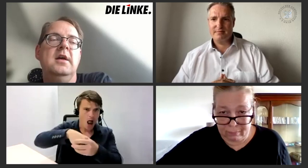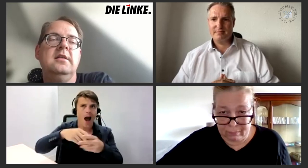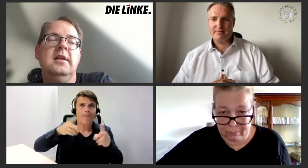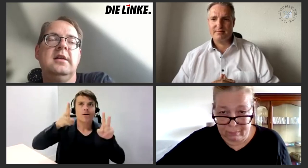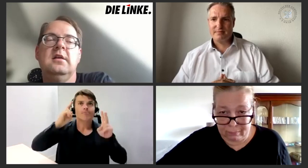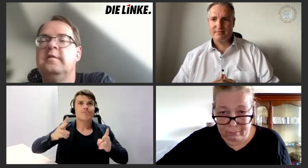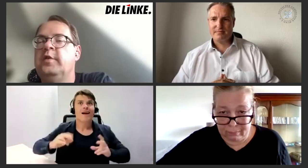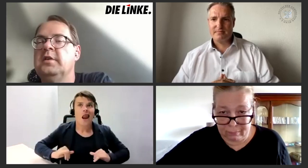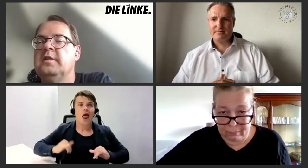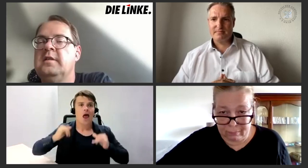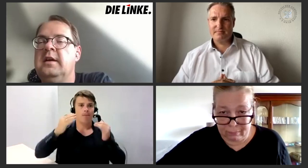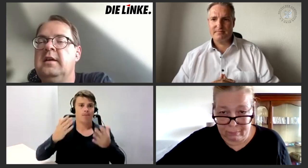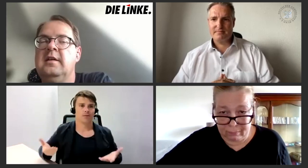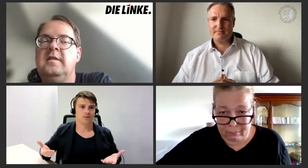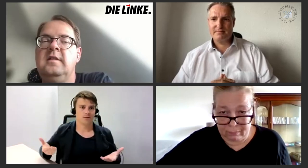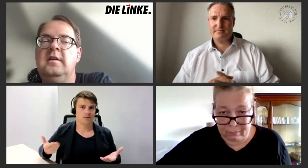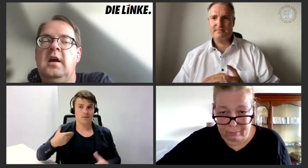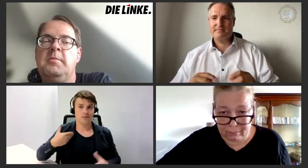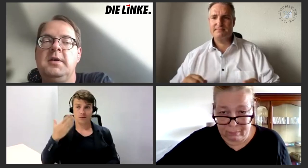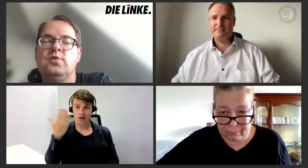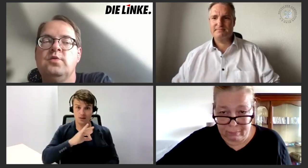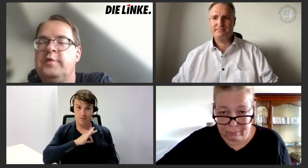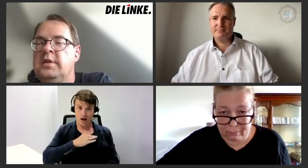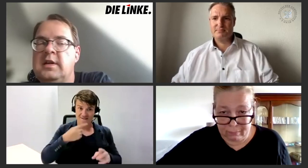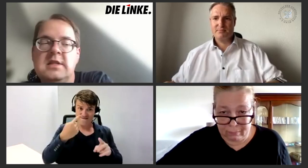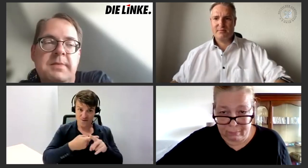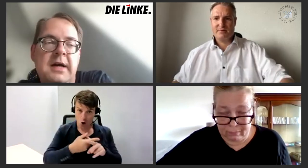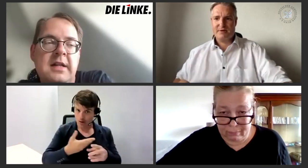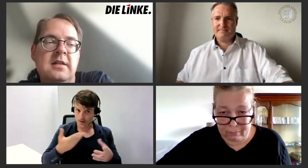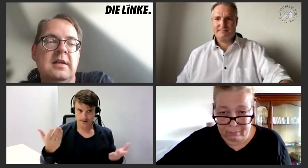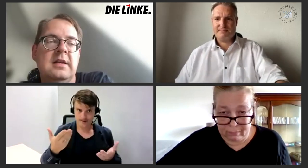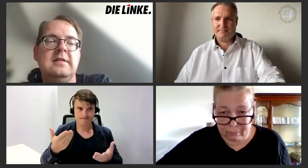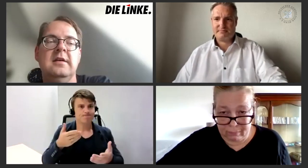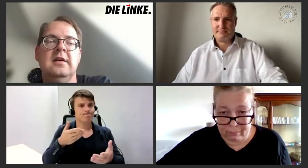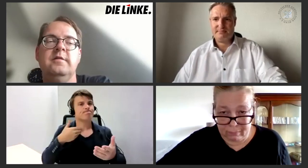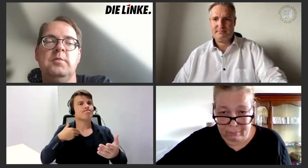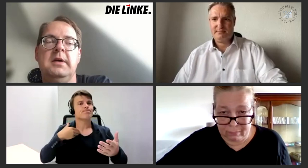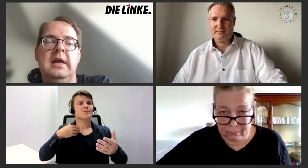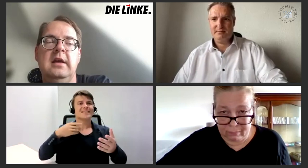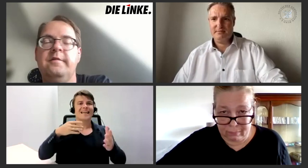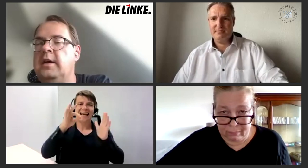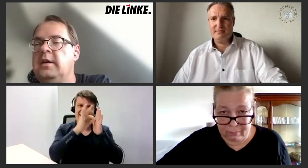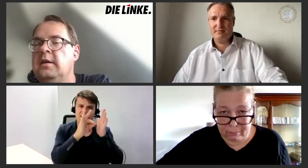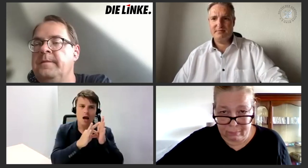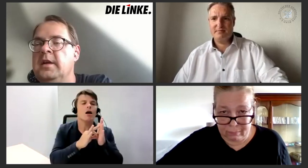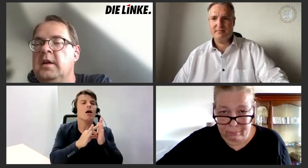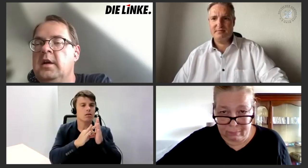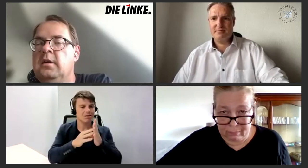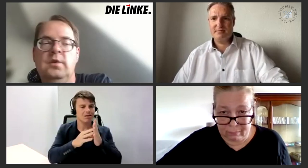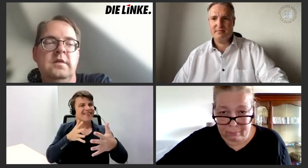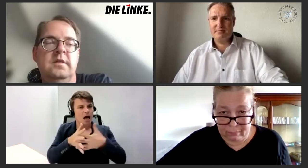die LINKE fordert daher die Erarbeitung von transparenten Kriterien für barrierefreie